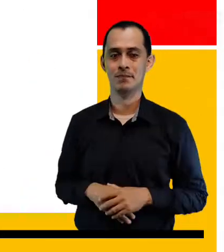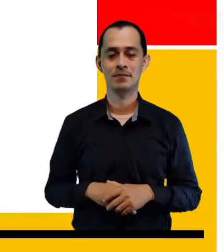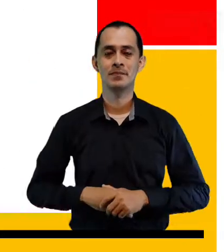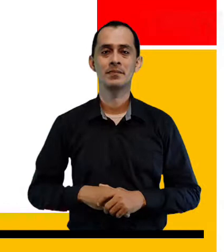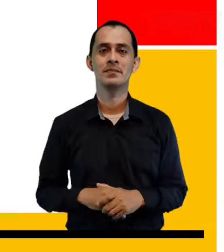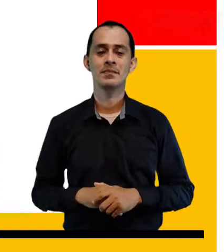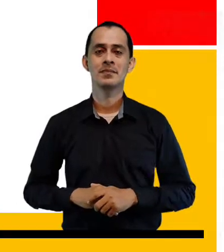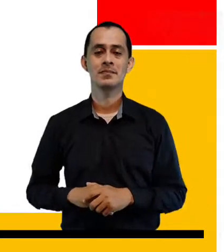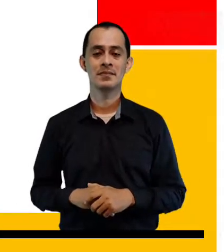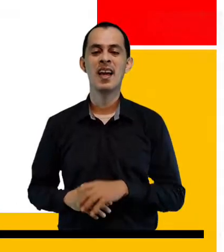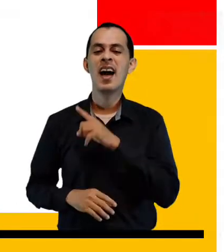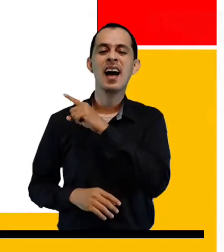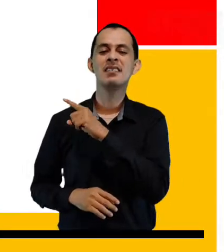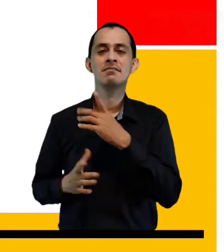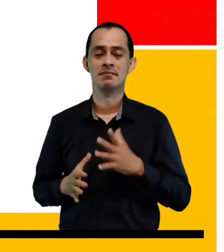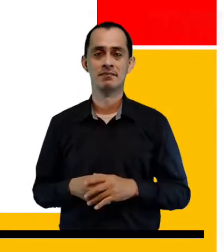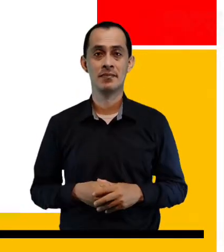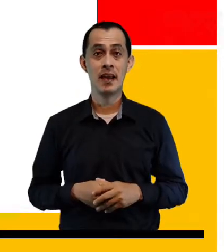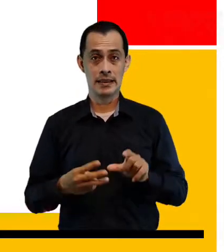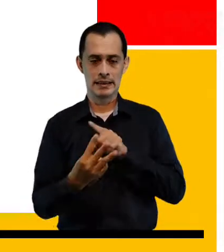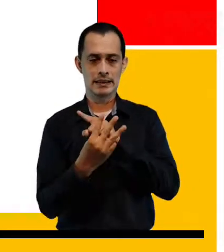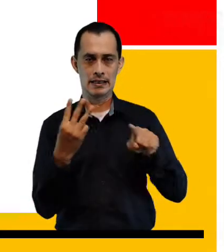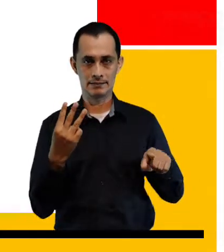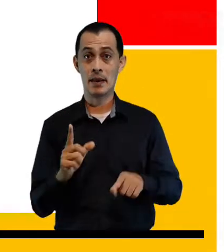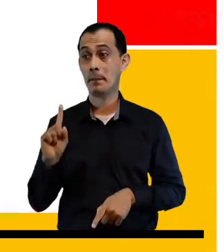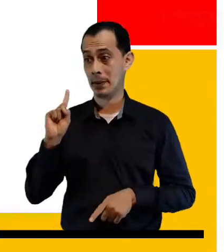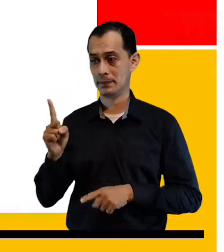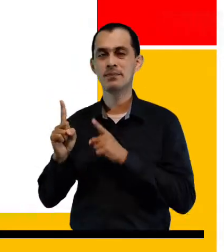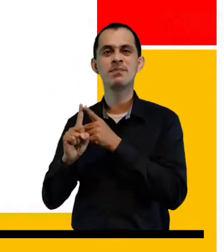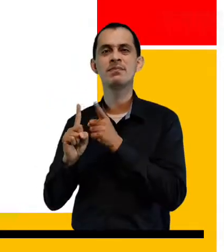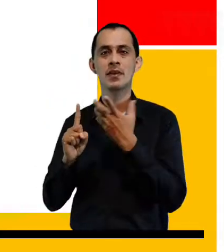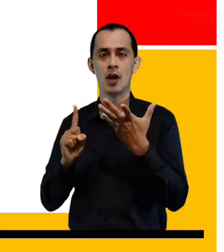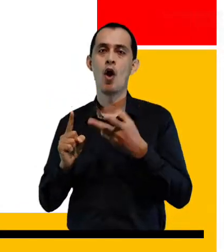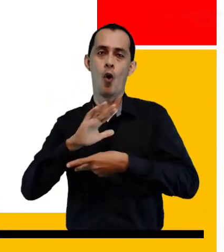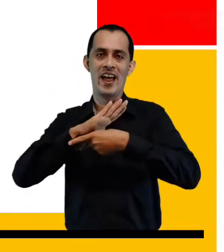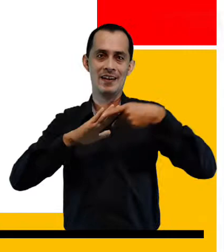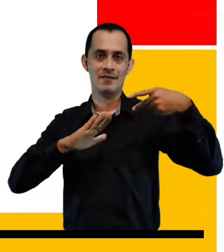aquí encontramos tres opciones una que tiene que ver con la hoja de vida propiamente dicha,